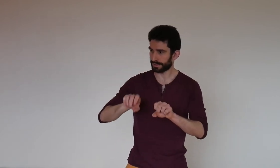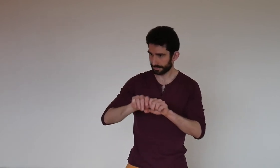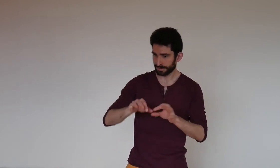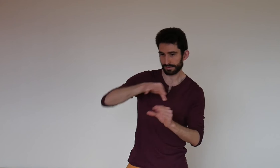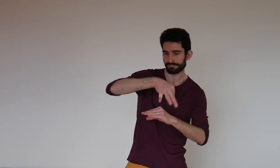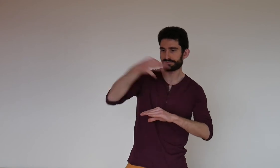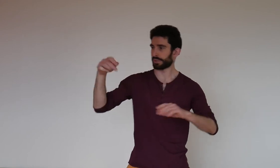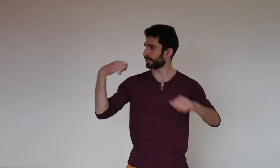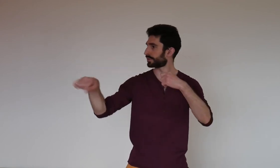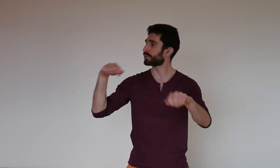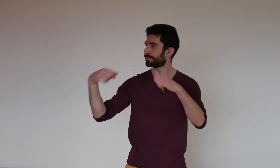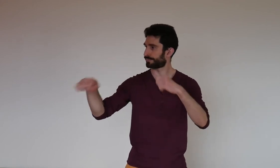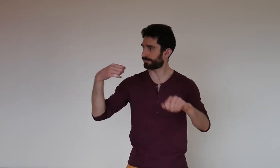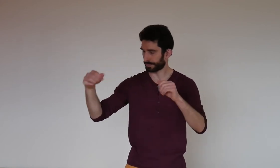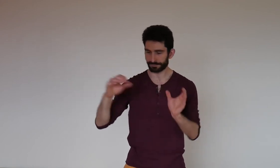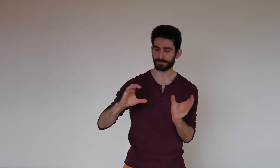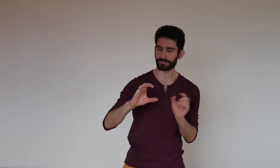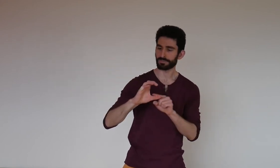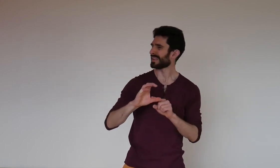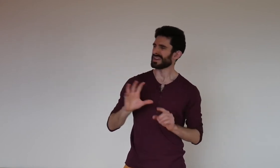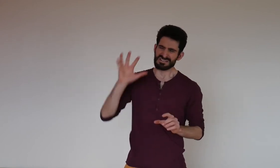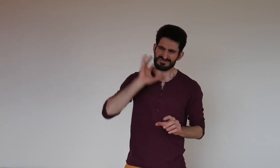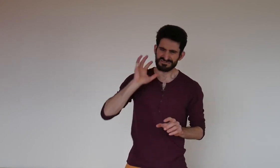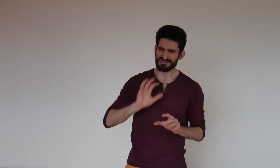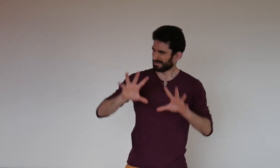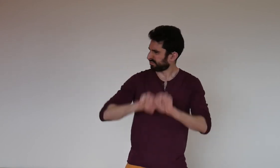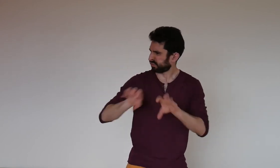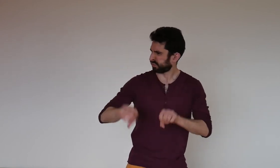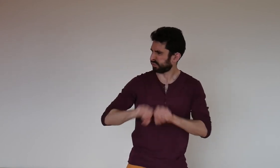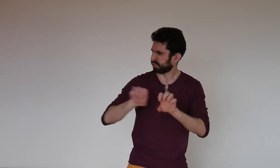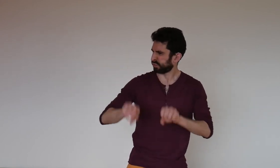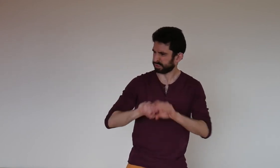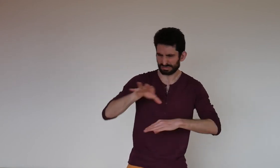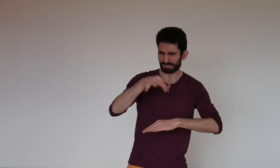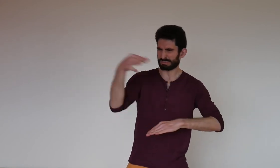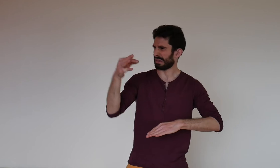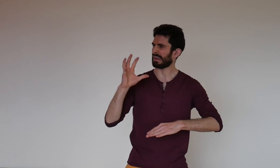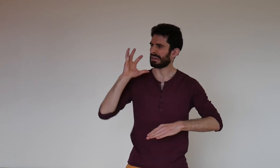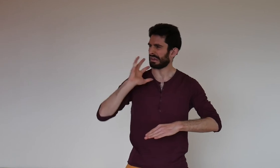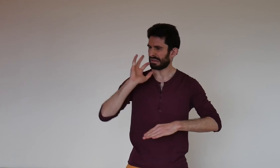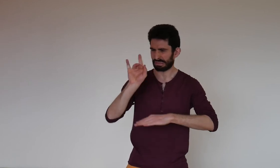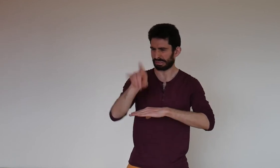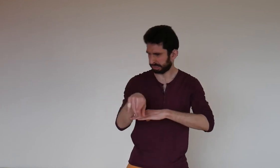du gras pour assouplir le poil. Si elle en produit beaucoup le poil est gras et s'affaisse.